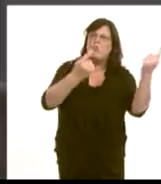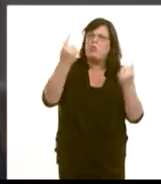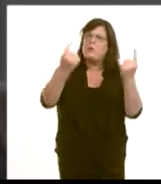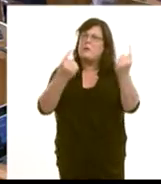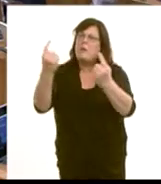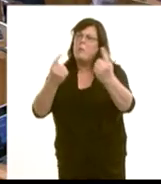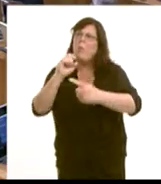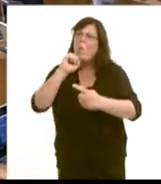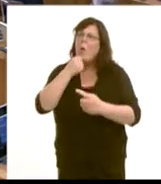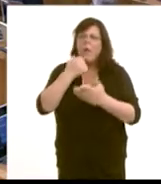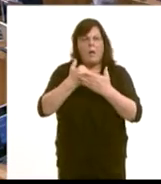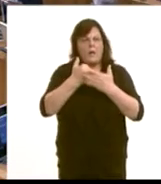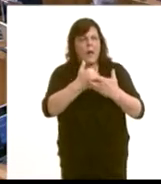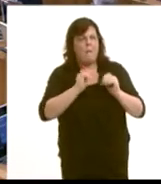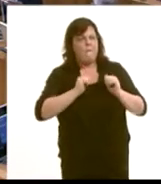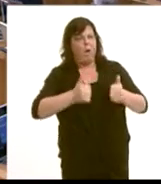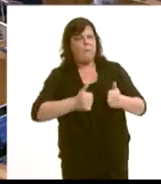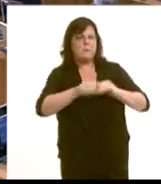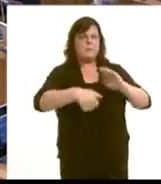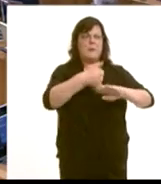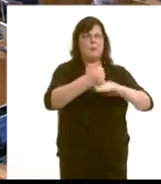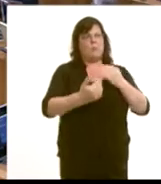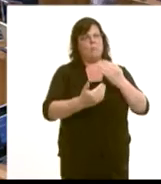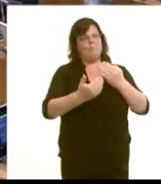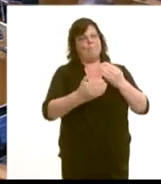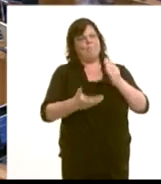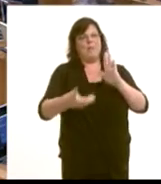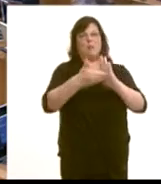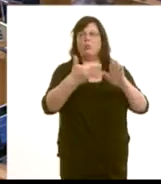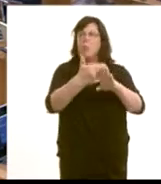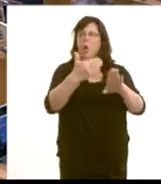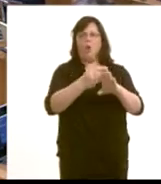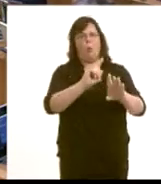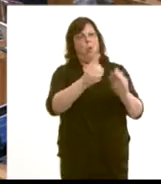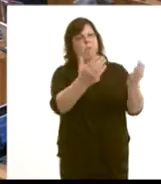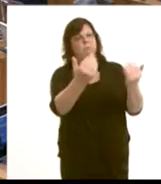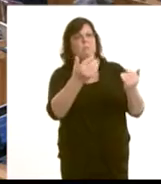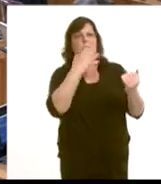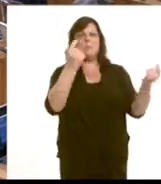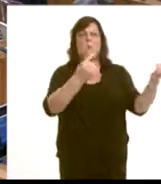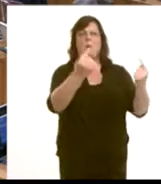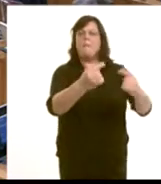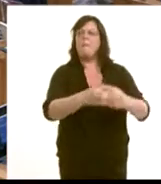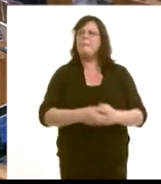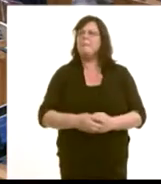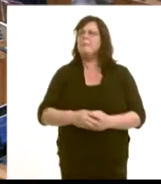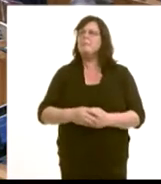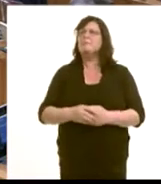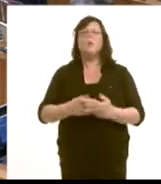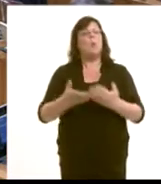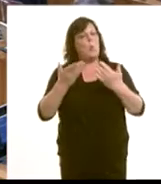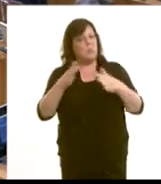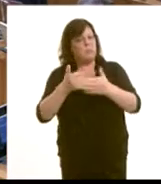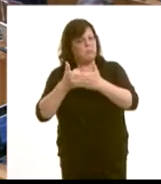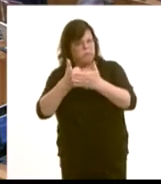cymaint o ansicrwydd nawr ymysg ffermwyróa fydd Llywodraeth Cymru yn gwneud mwy i hyrwyddo twristiaeth ac i annog mwy o ffermwyr i ddilyn y trywydd yna?